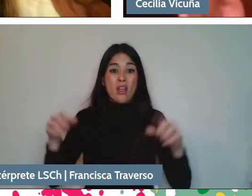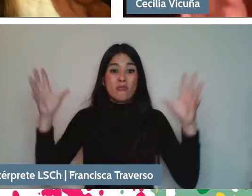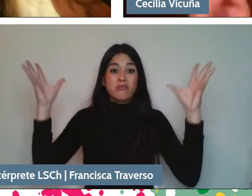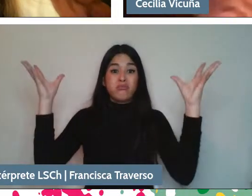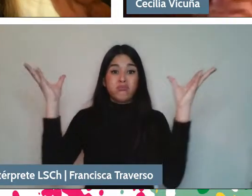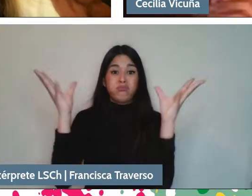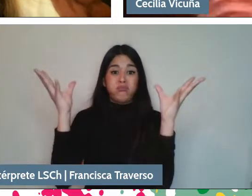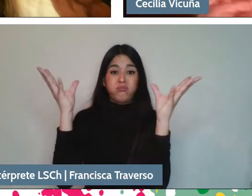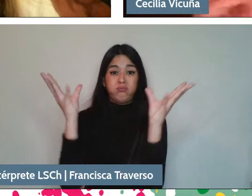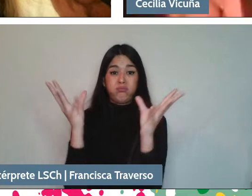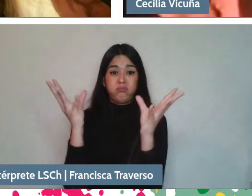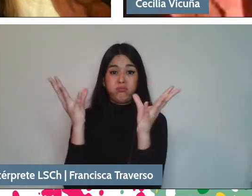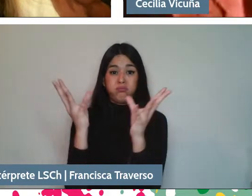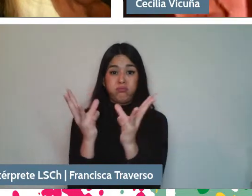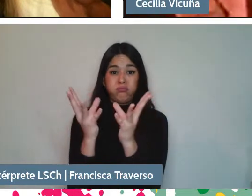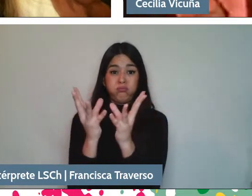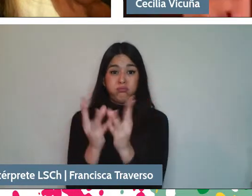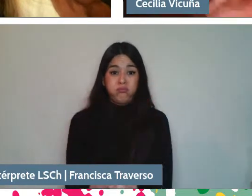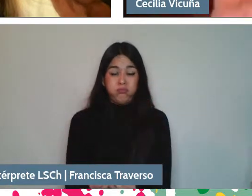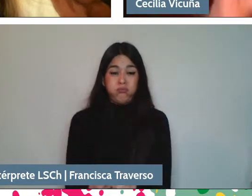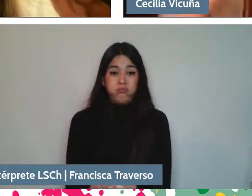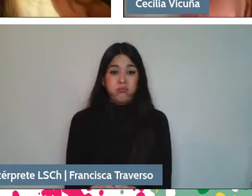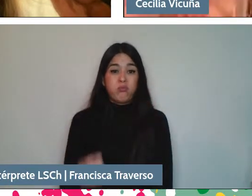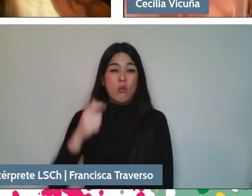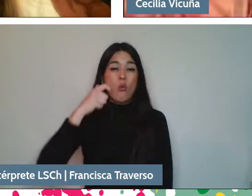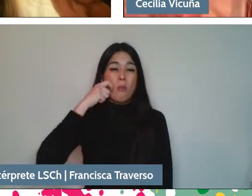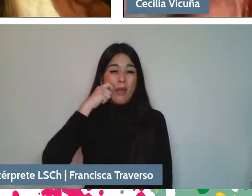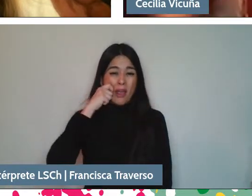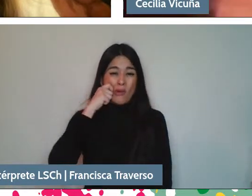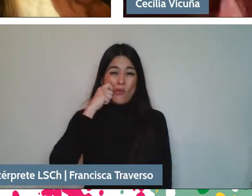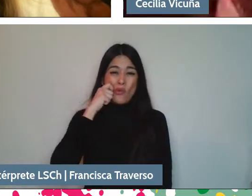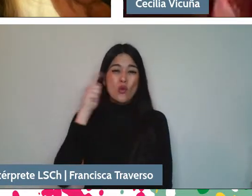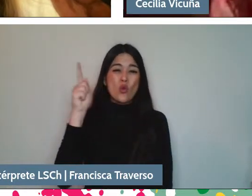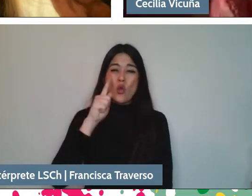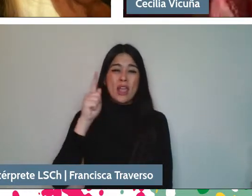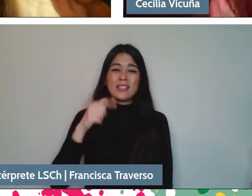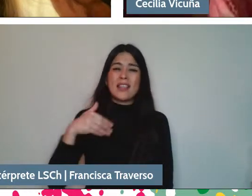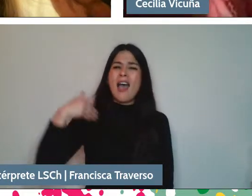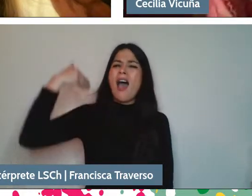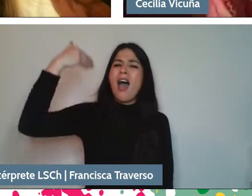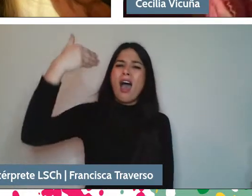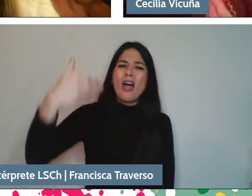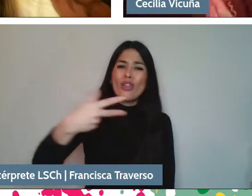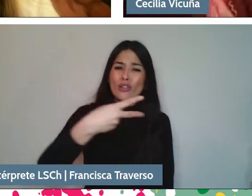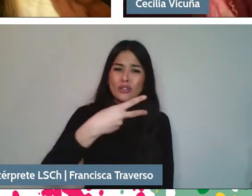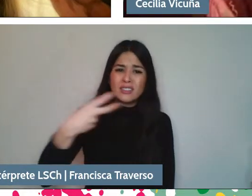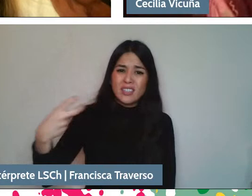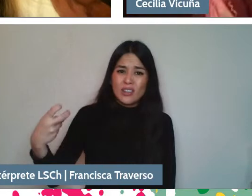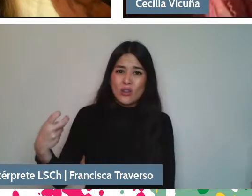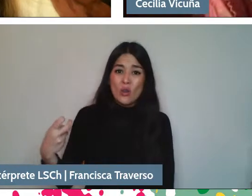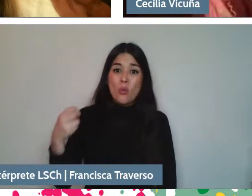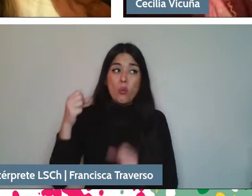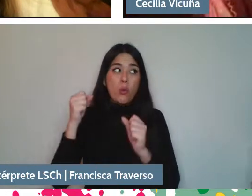está a la vuelta de la esquina, o sea, no va a ser en 200 años más. Puede ser muchísimo más pronto